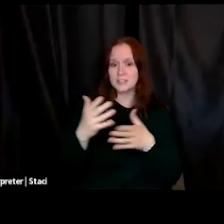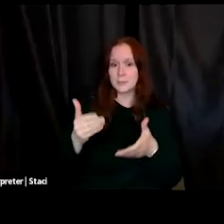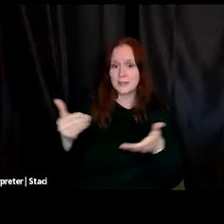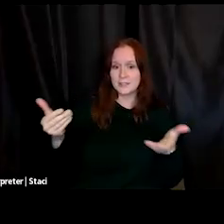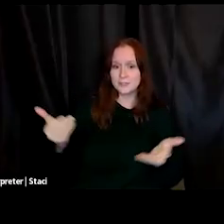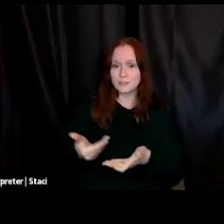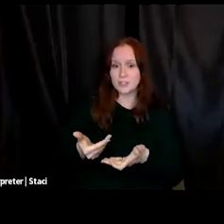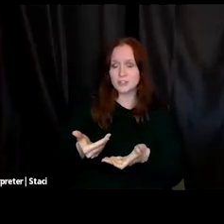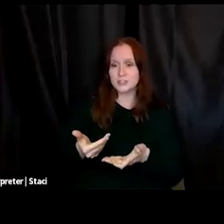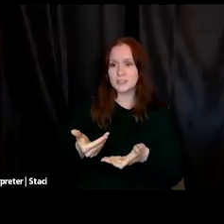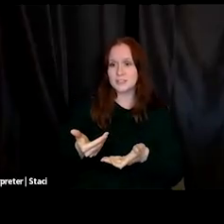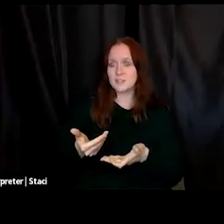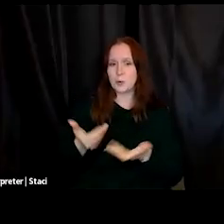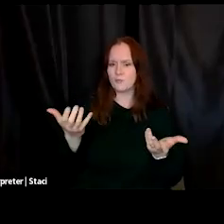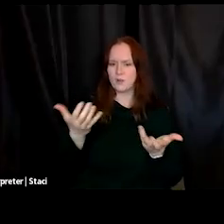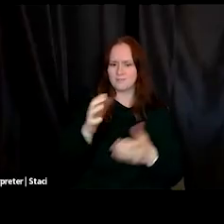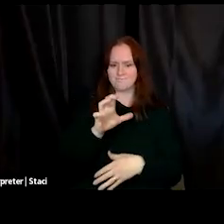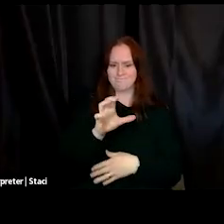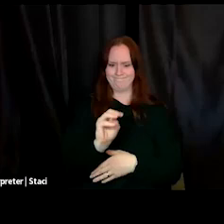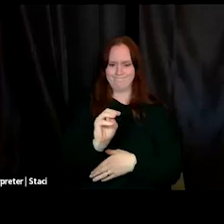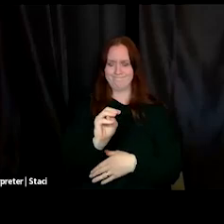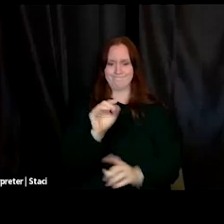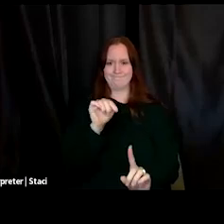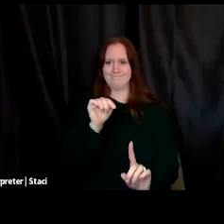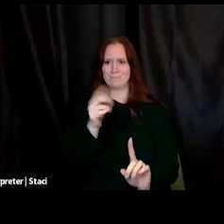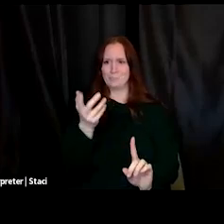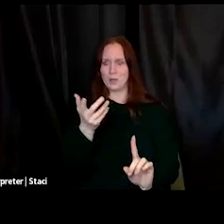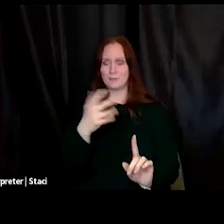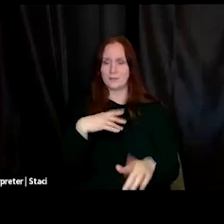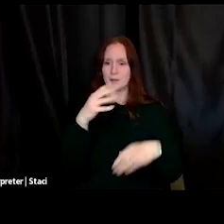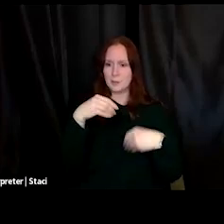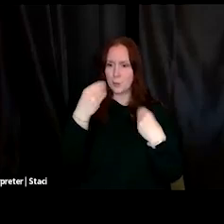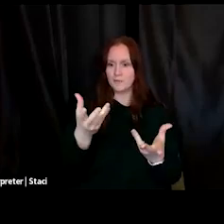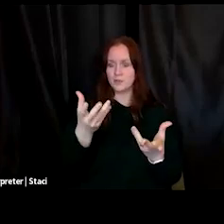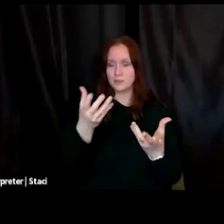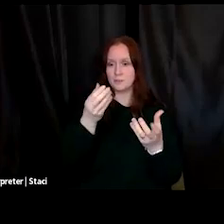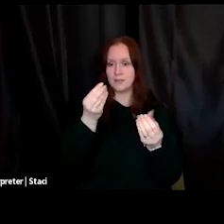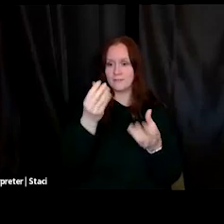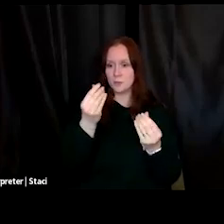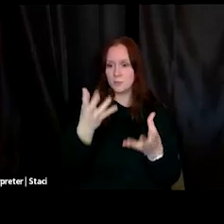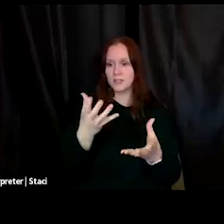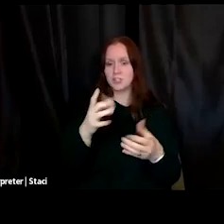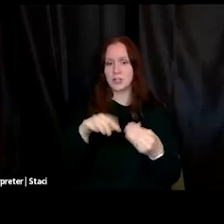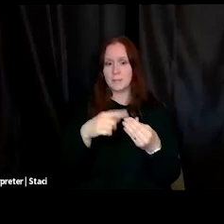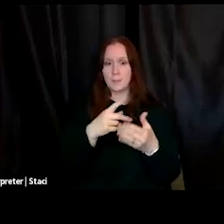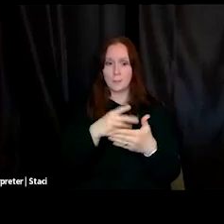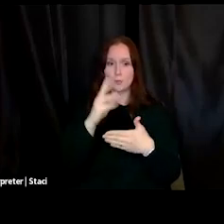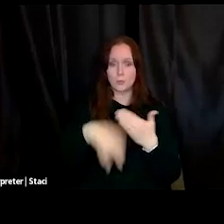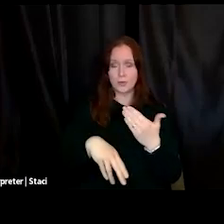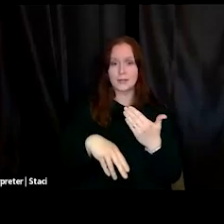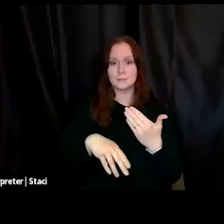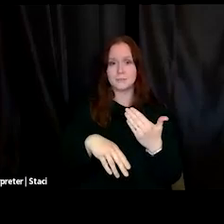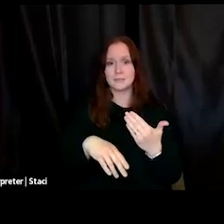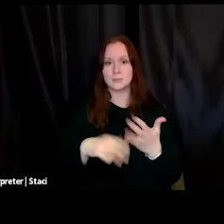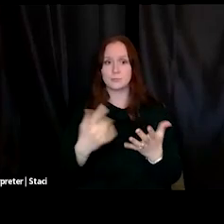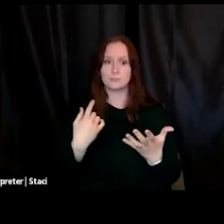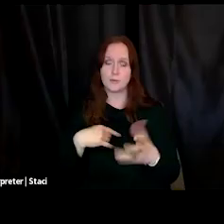como un recurso inicial dónde obtener más información antes de que se comuniquen con cualquier otra pregunta que tengan mientras navegan por todo esto.